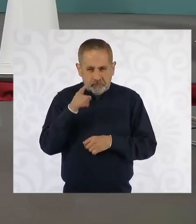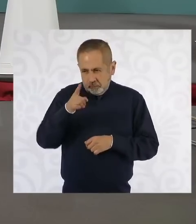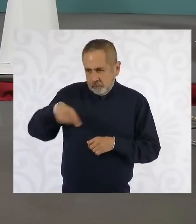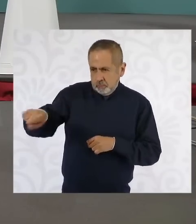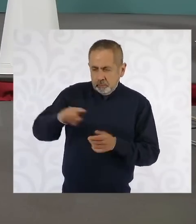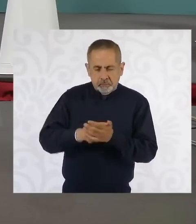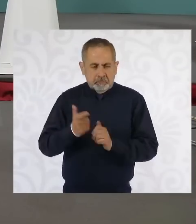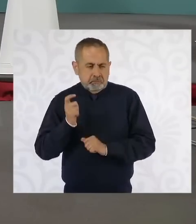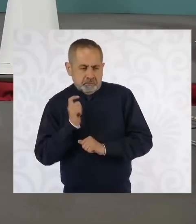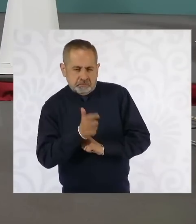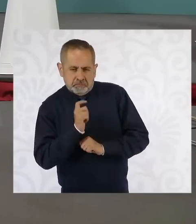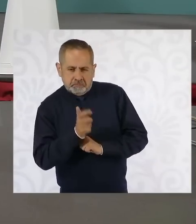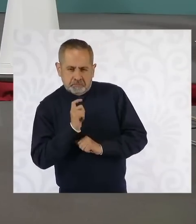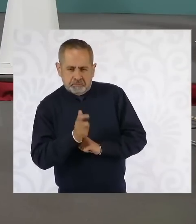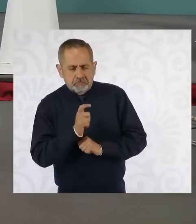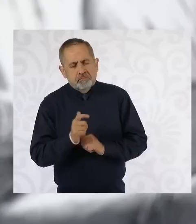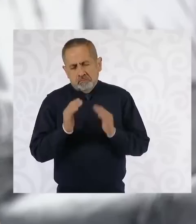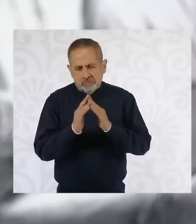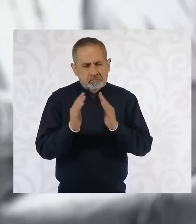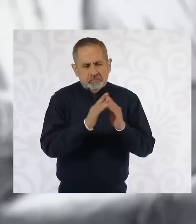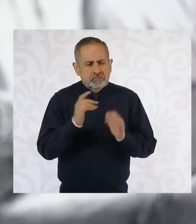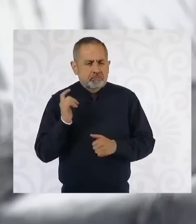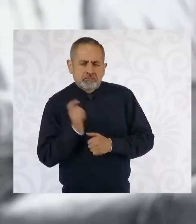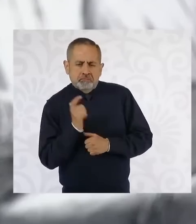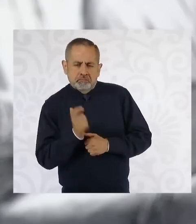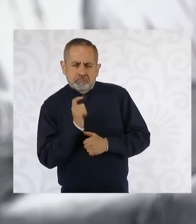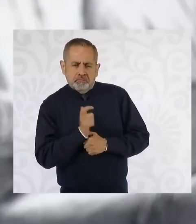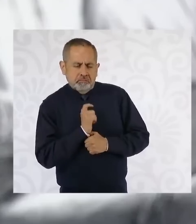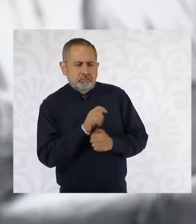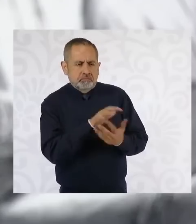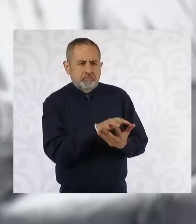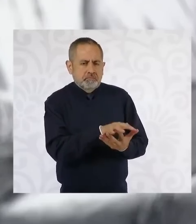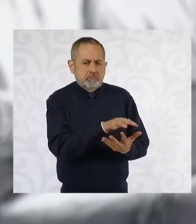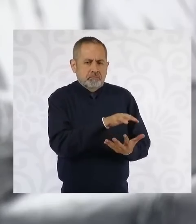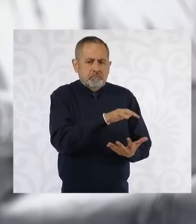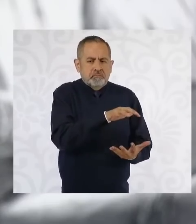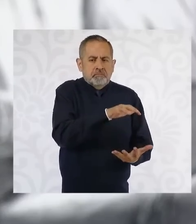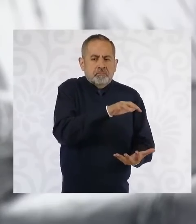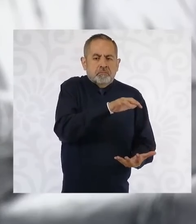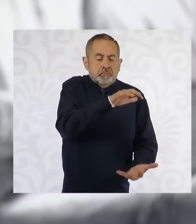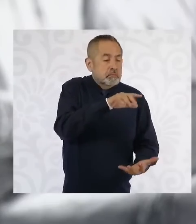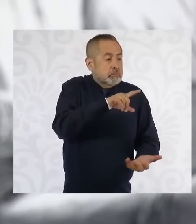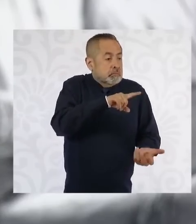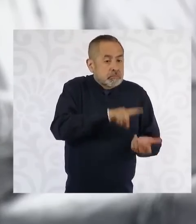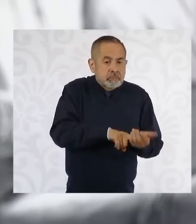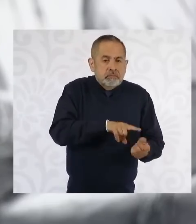viviendas se guardará en un cajón específico del fideicomiso con el cual contamos para